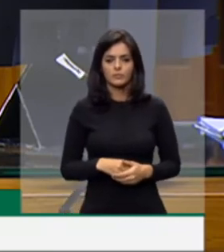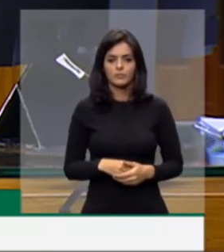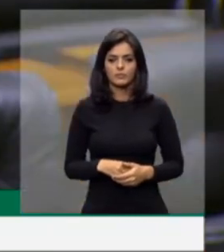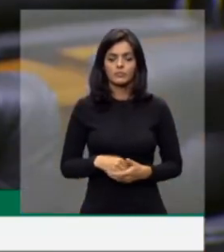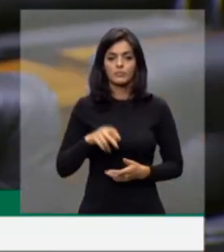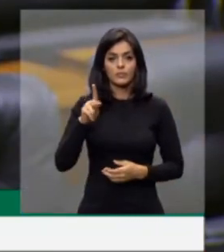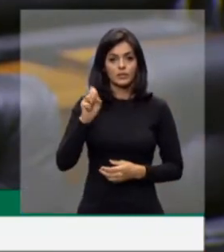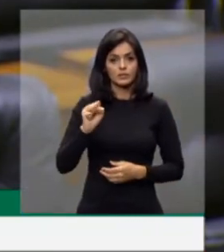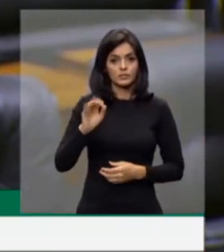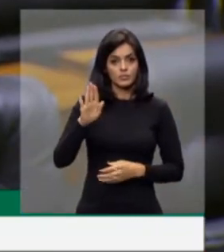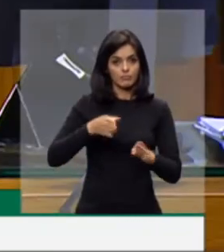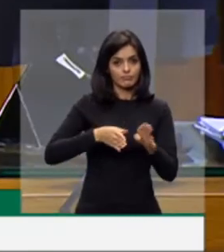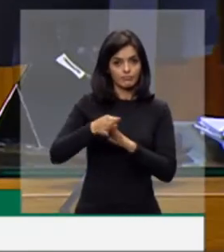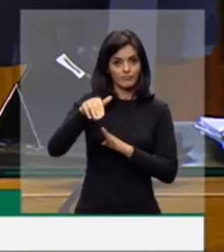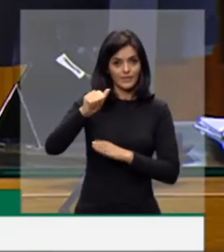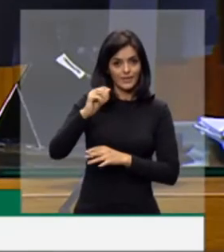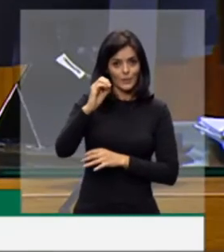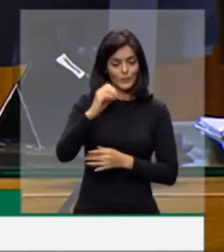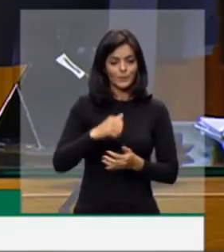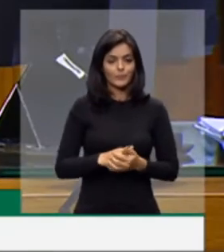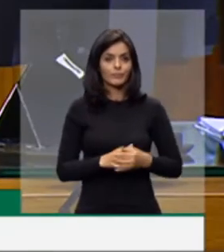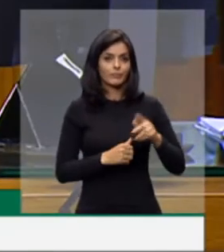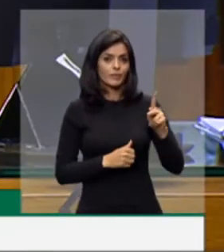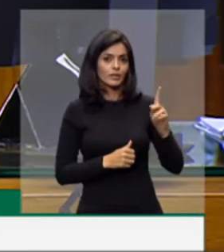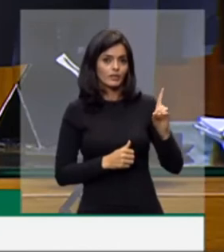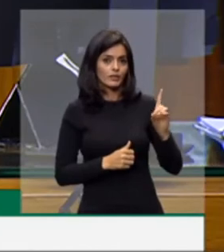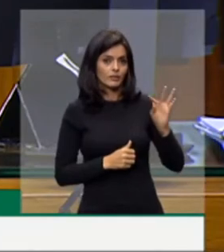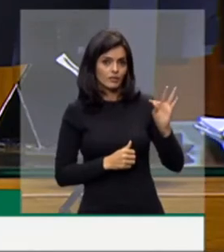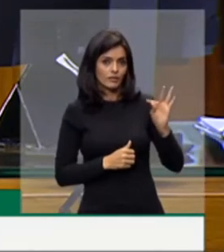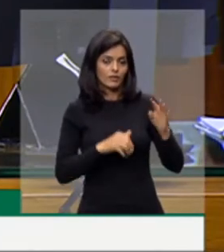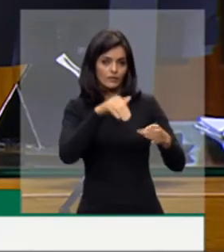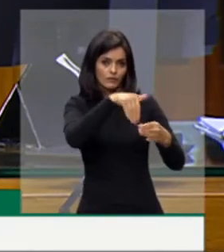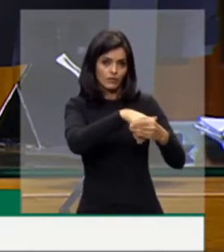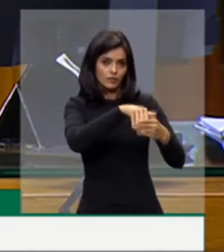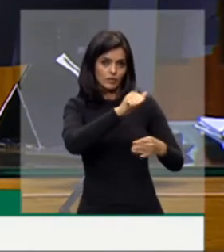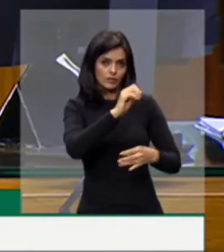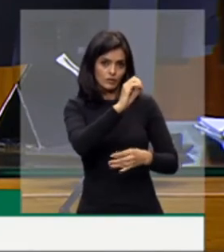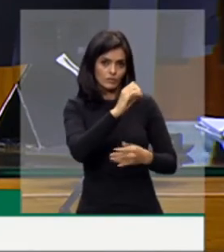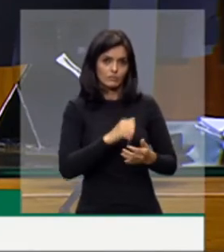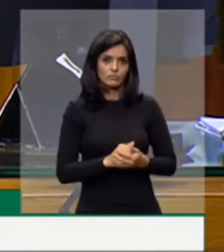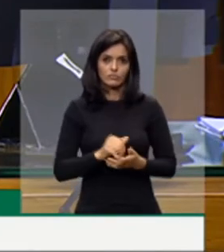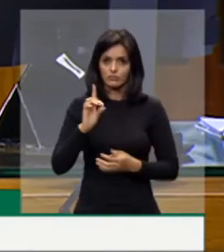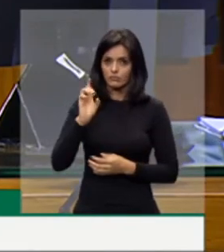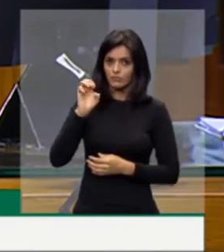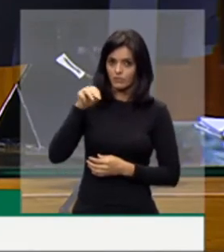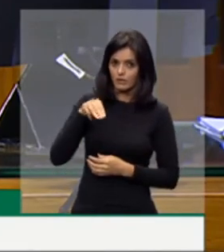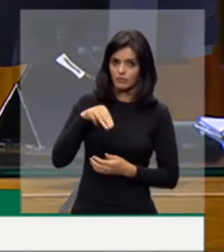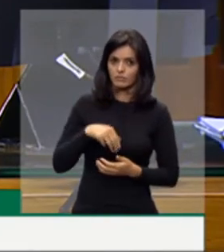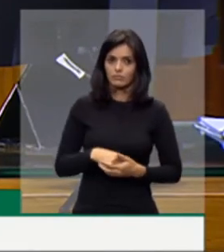[PRESIDENTE]: PSDB? PSB? -- [DEPUTADO]: PRESIDENTE, O PSB ORIENTA NÃ O.